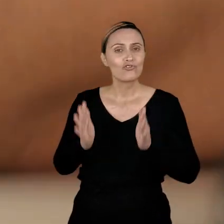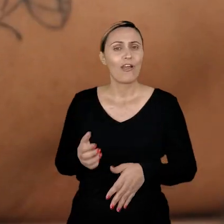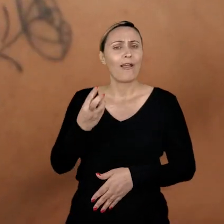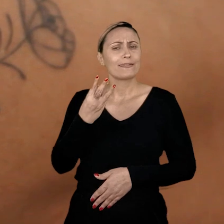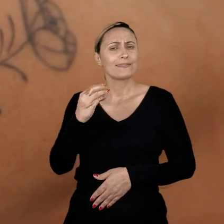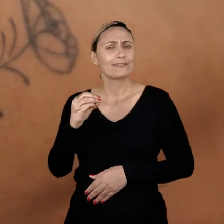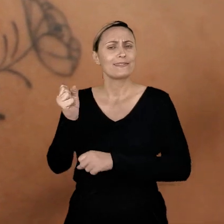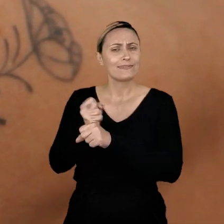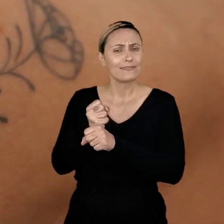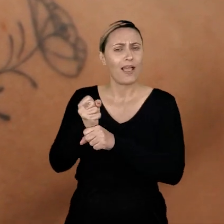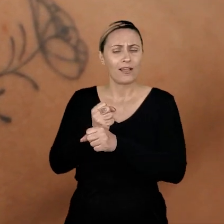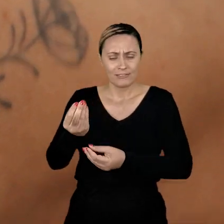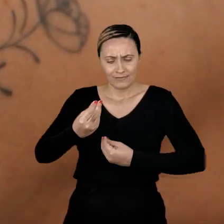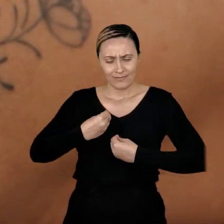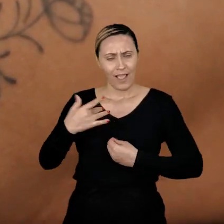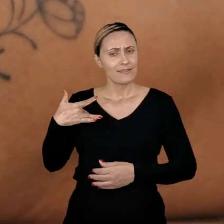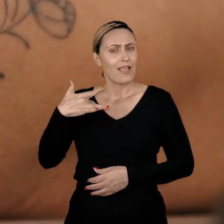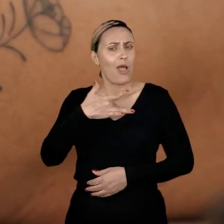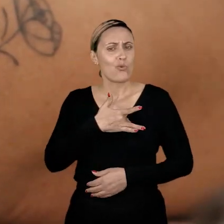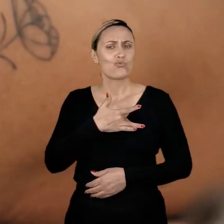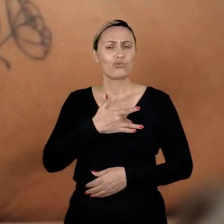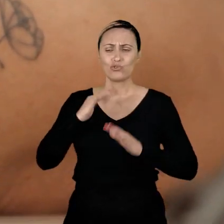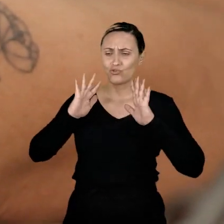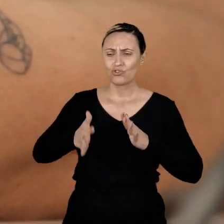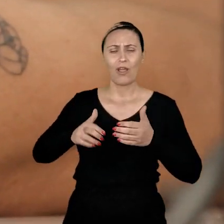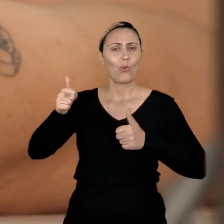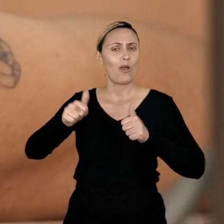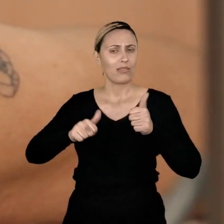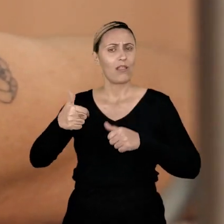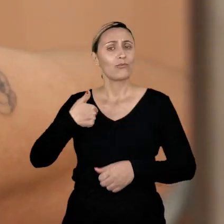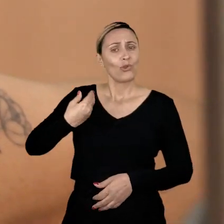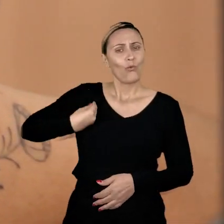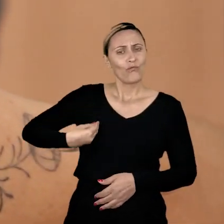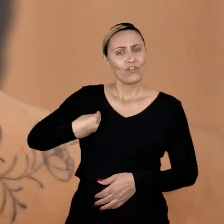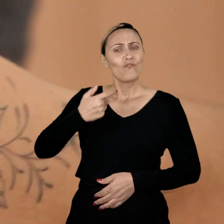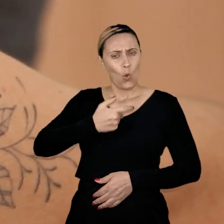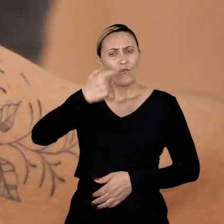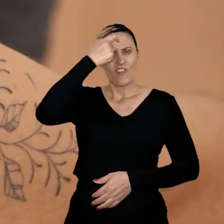cheia de saúde e qualidade de vida. Consciente de que o vírus não me define.